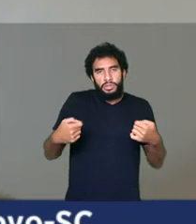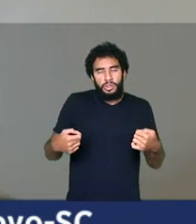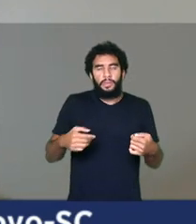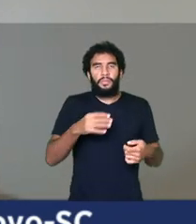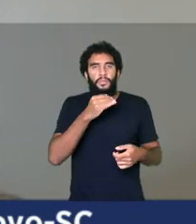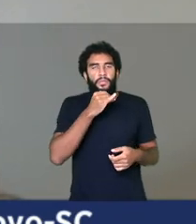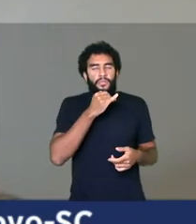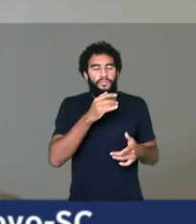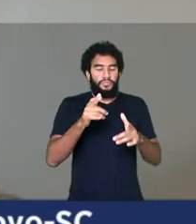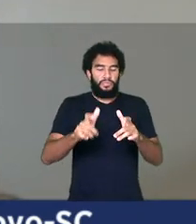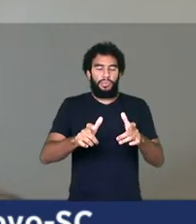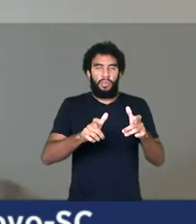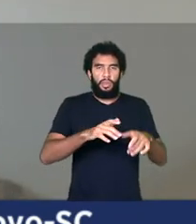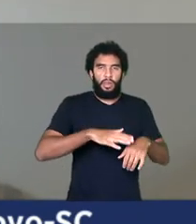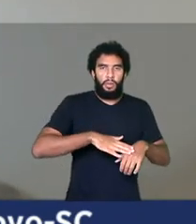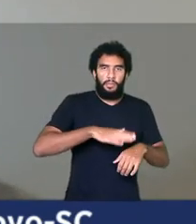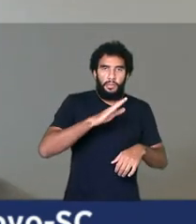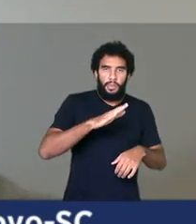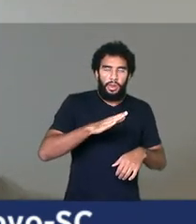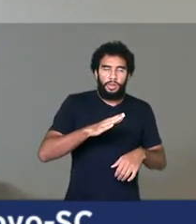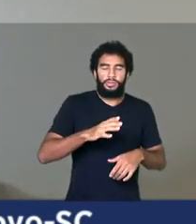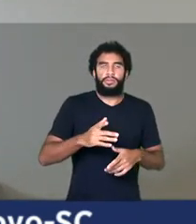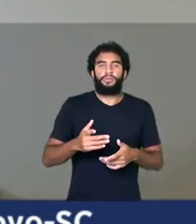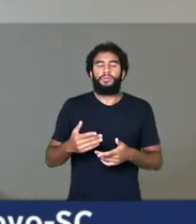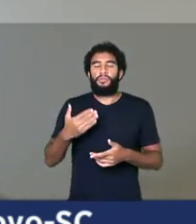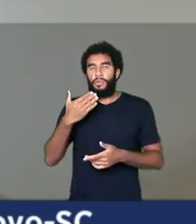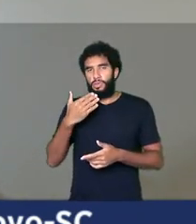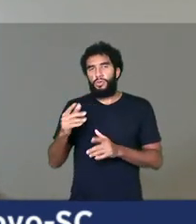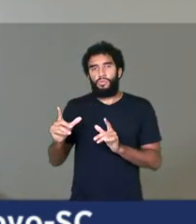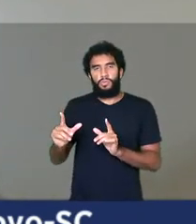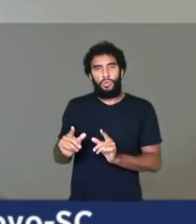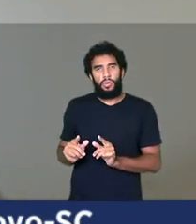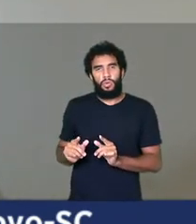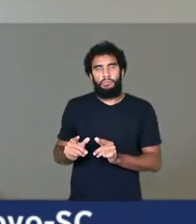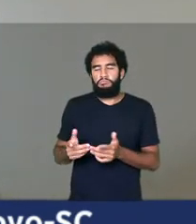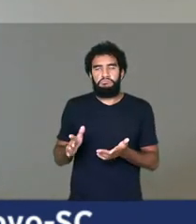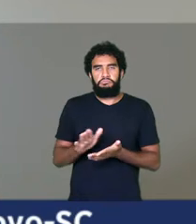FEITOS CONFORME A DEMANDA. SE TIVER MAIS CASSINOS DO QUE DEMANDA NÃO VAI ABRIR, NÃO VAI FUNCIONAR. ENTÃO É